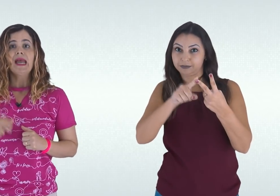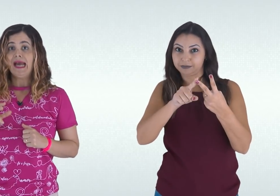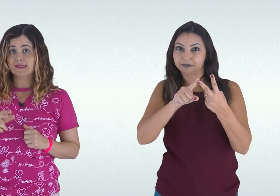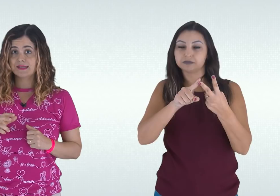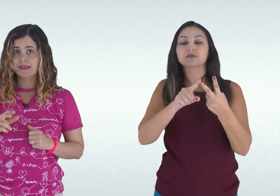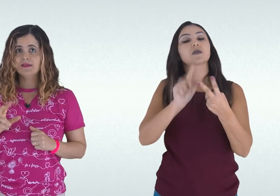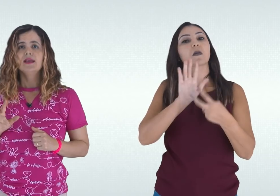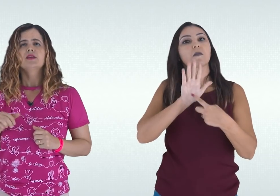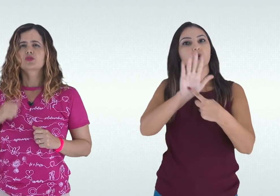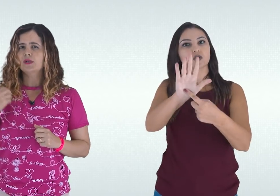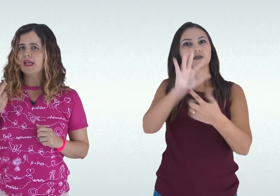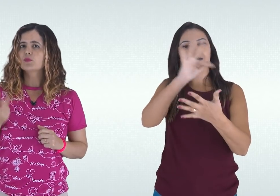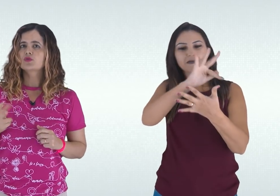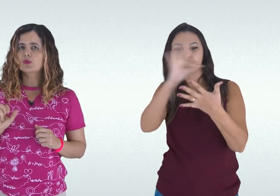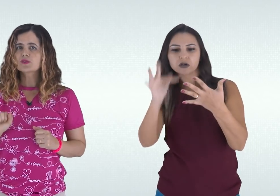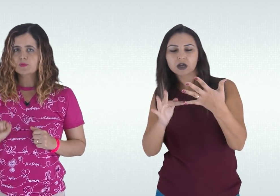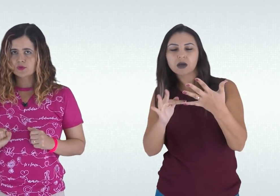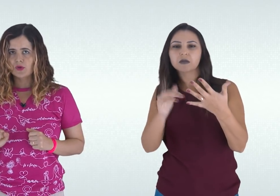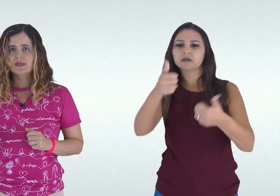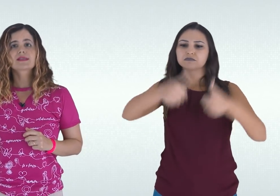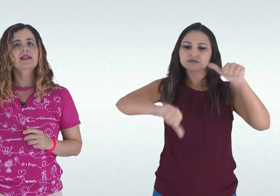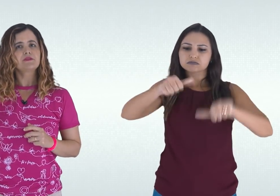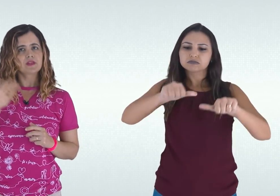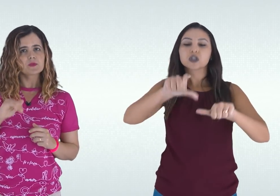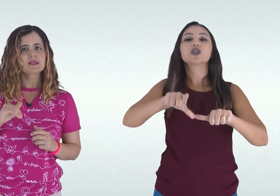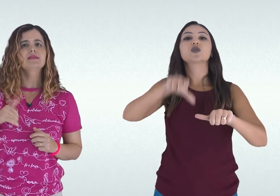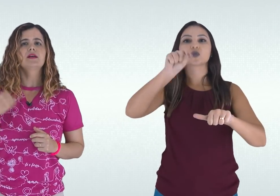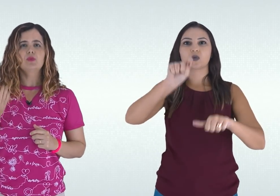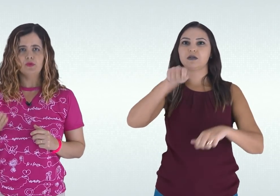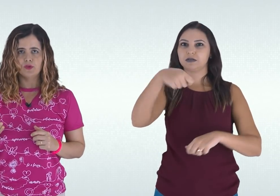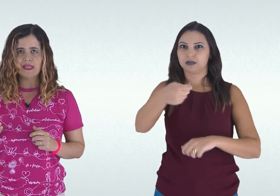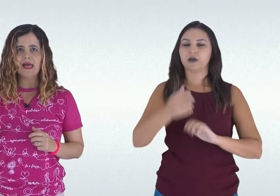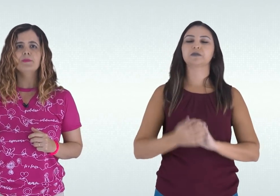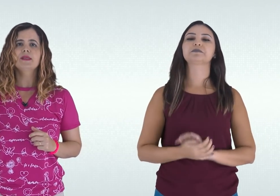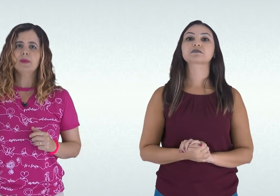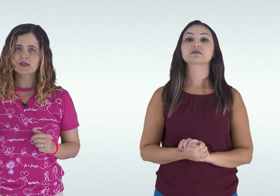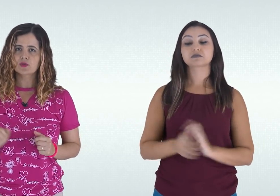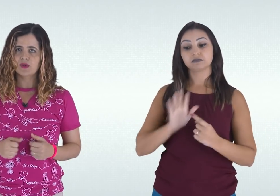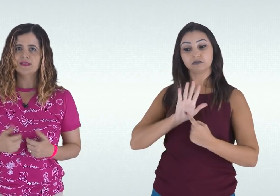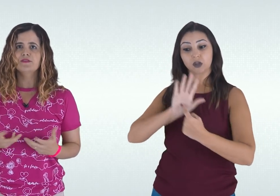Assim, escolhemos duas opções, que levamos então ao Fonapne para a escolha definitiva.